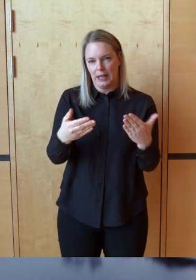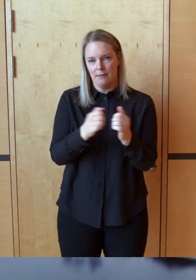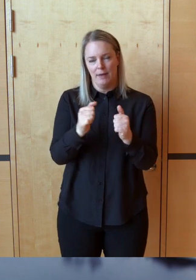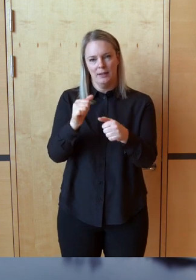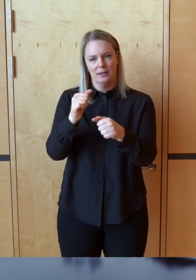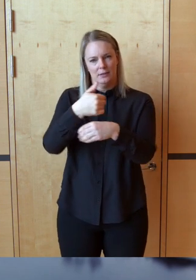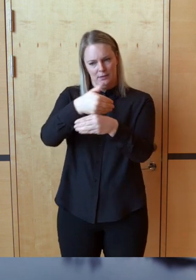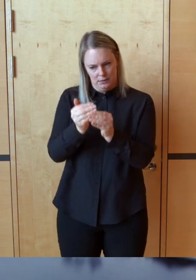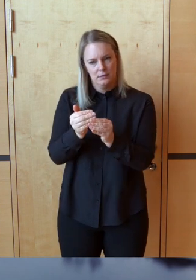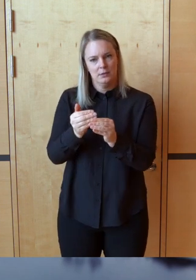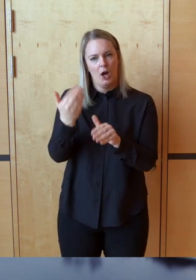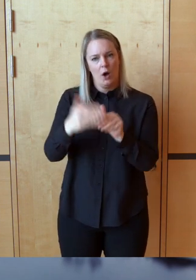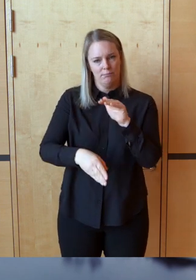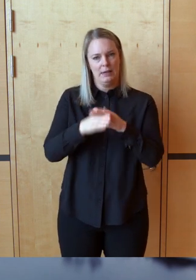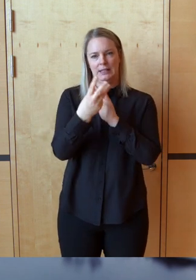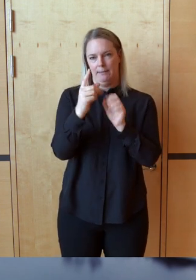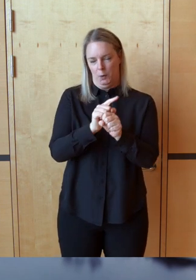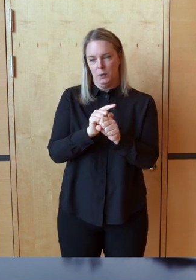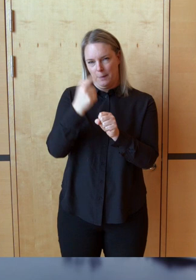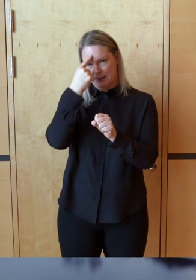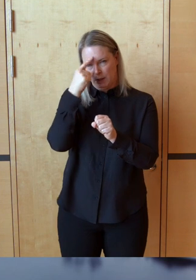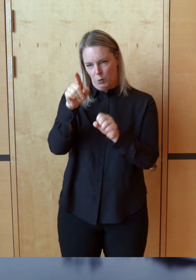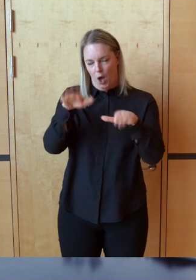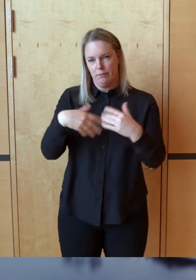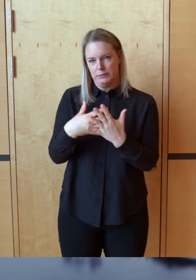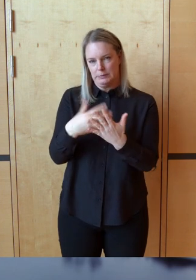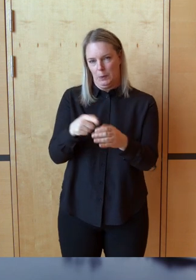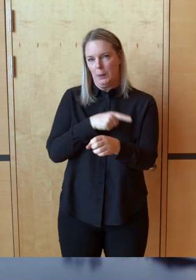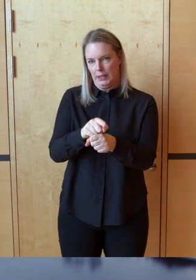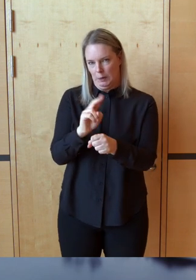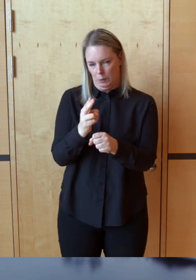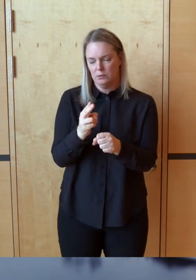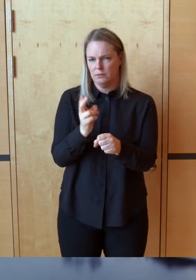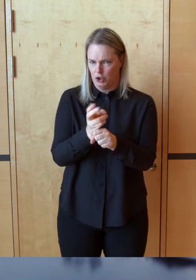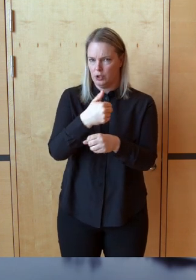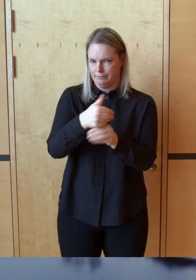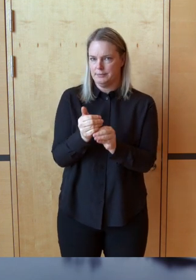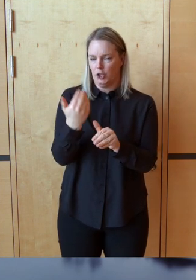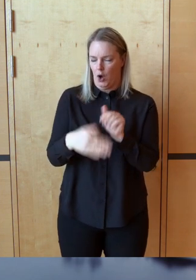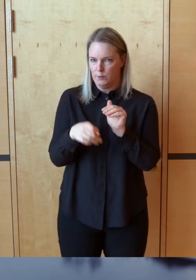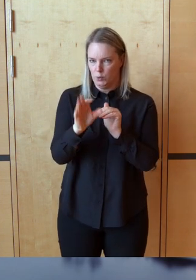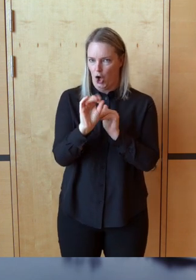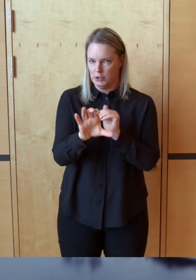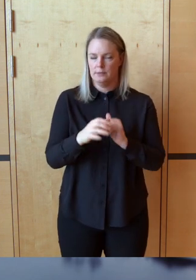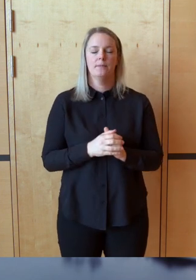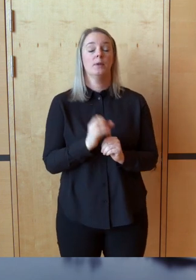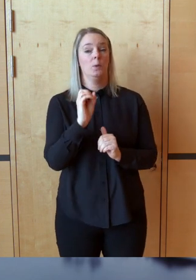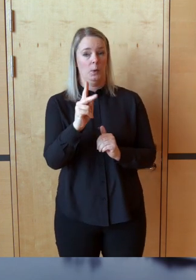3 minuter misstänker att du har en bit över det så försök att avsluta Okej då ska jag sluta